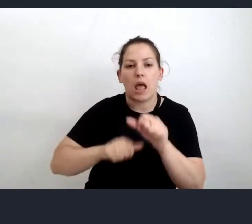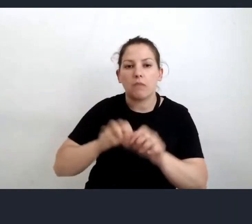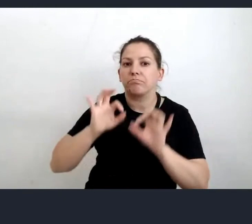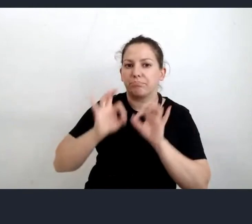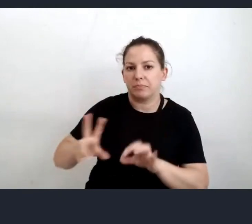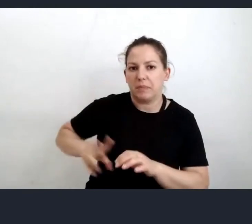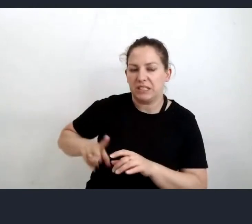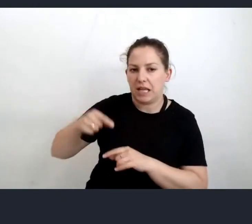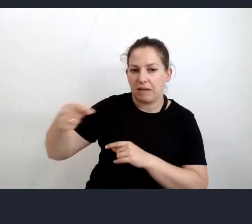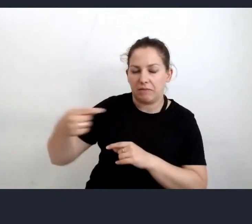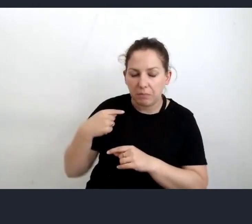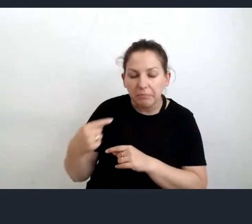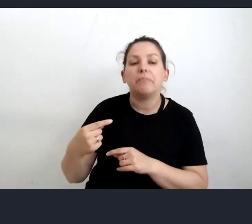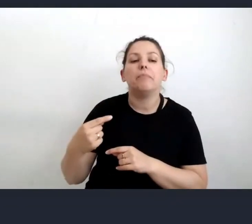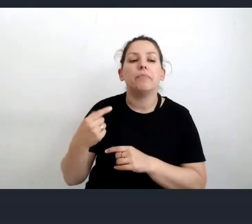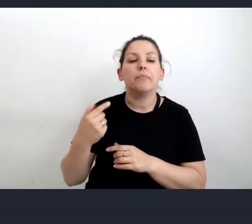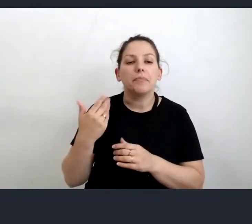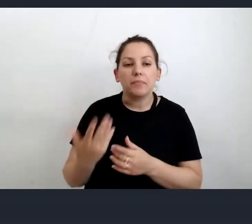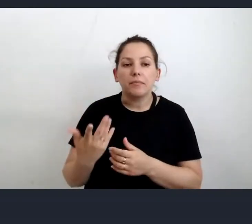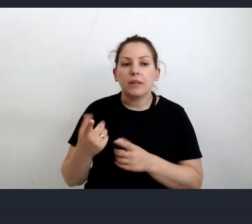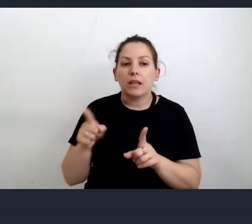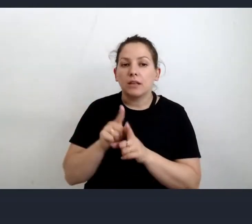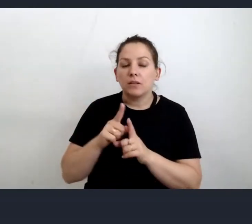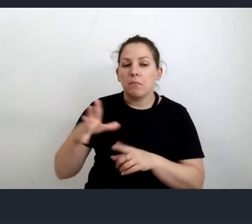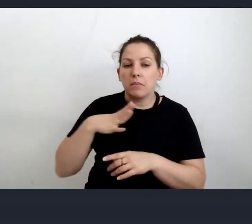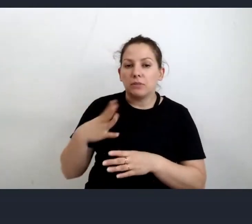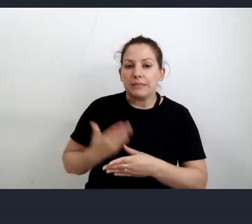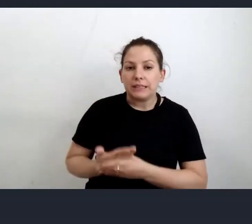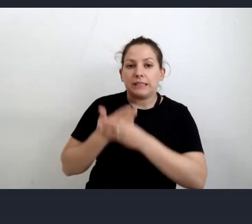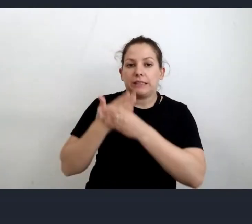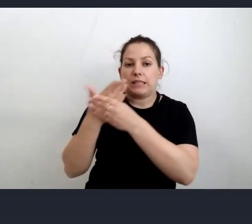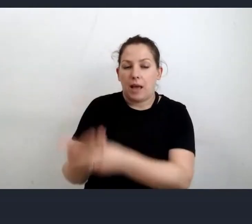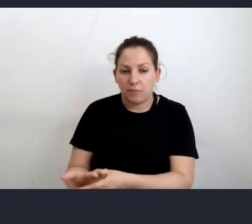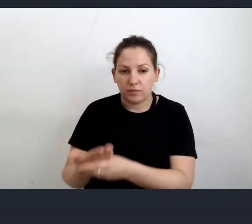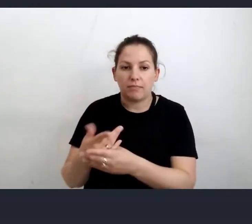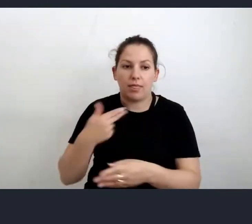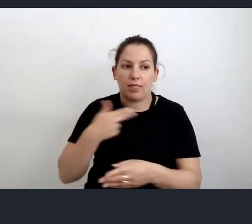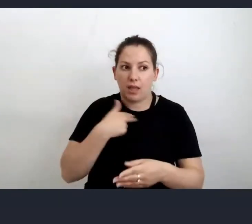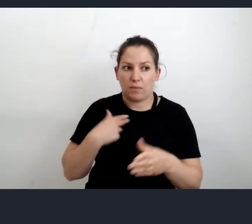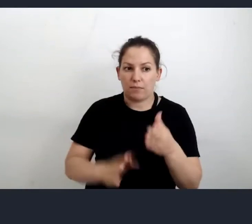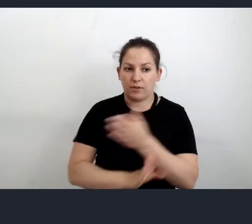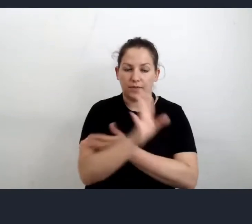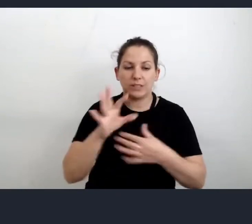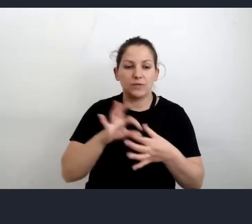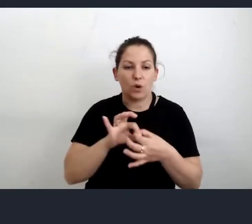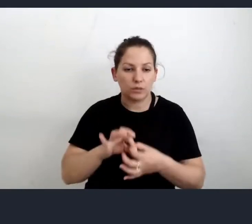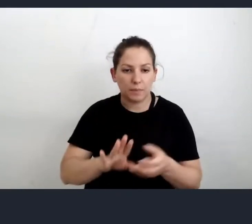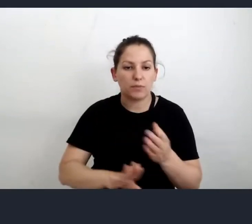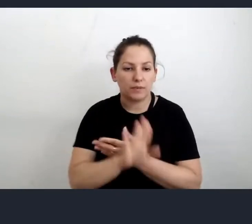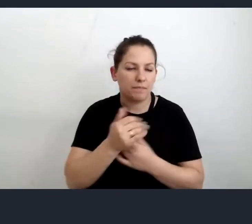i tak samo byliśmy zaproszeni, nasi przedstawiciele Związku, przedstawiciele wielu miast,